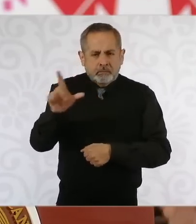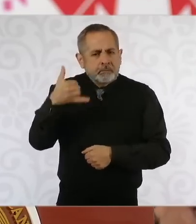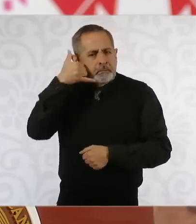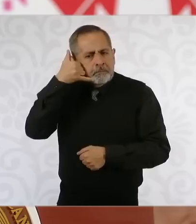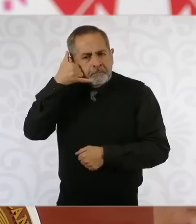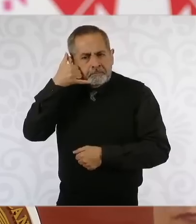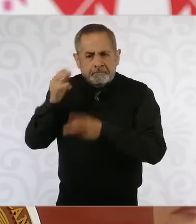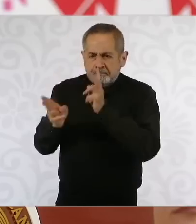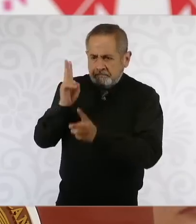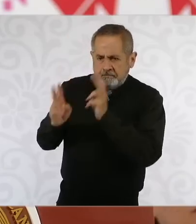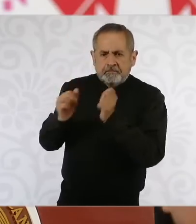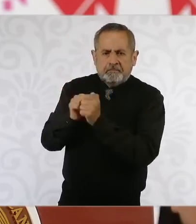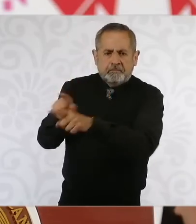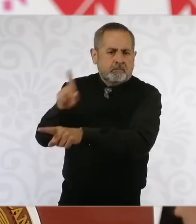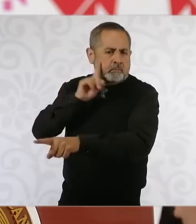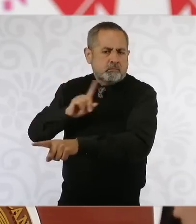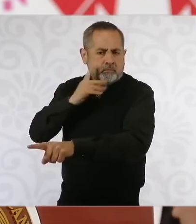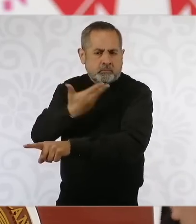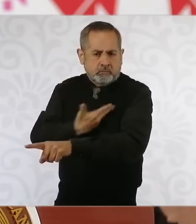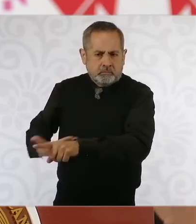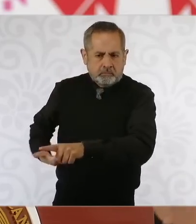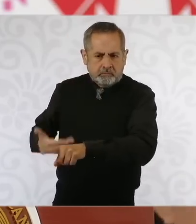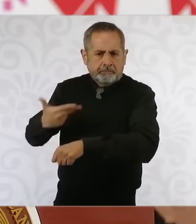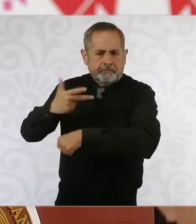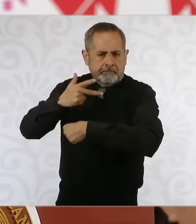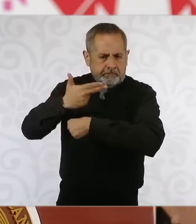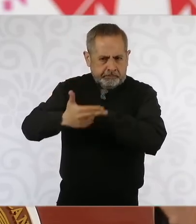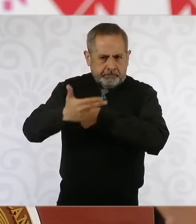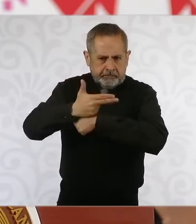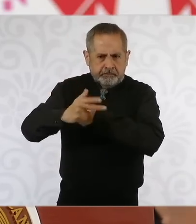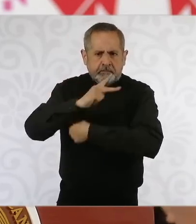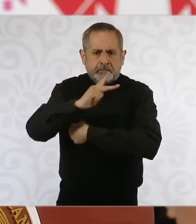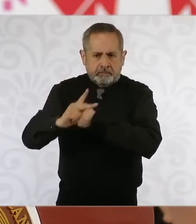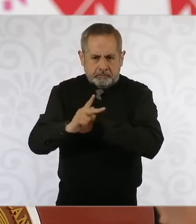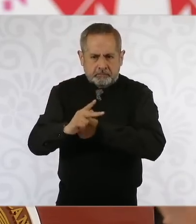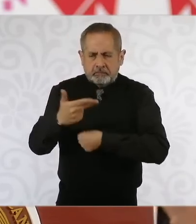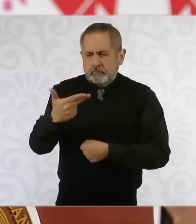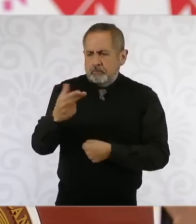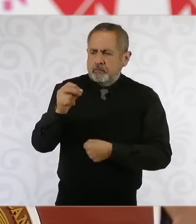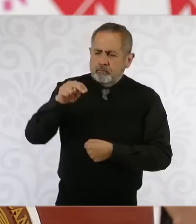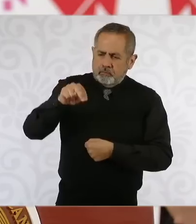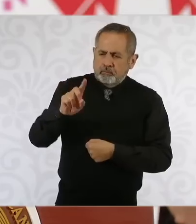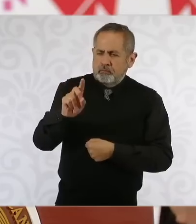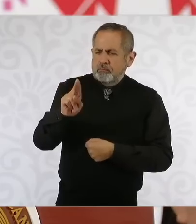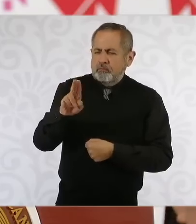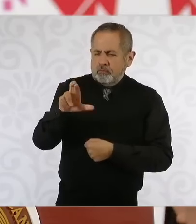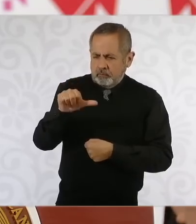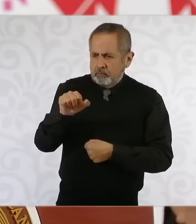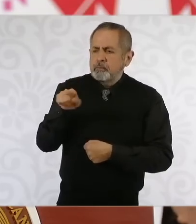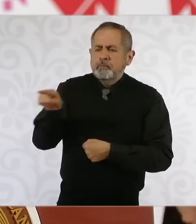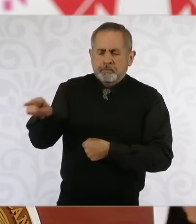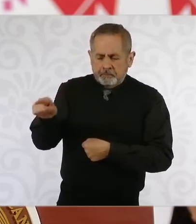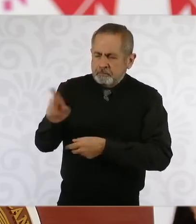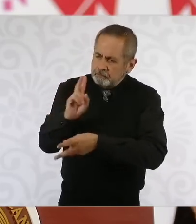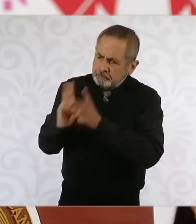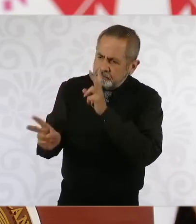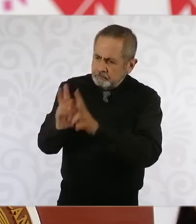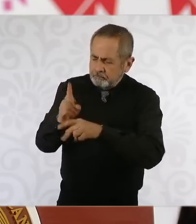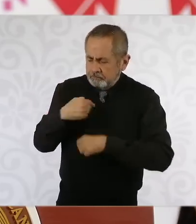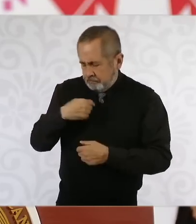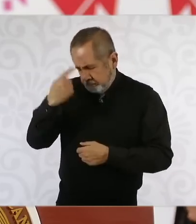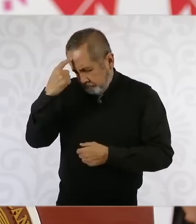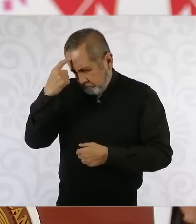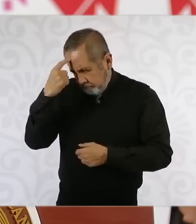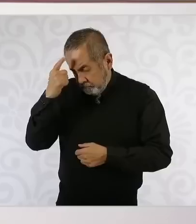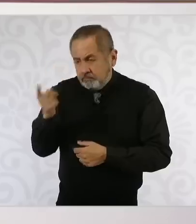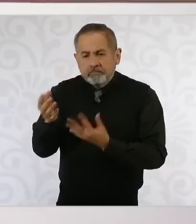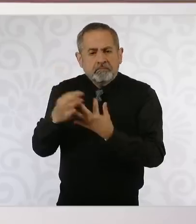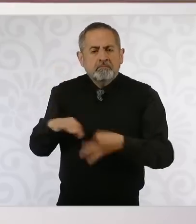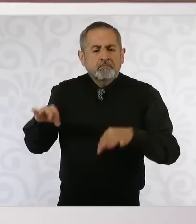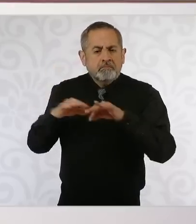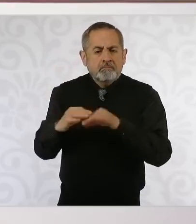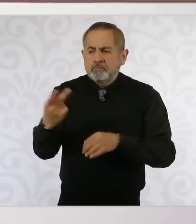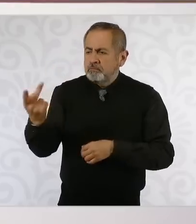e porque planteamos que es importante darle continuidad a aquella conferencia que hubo en